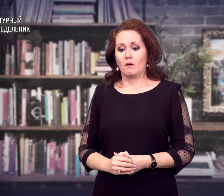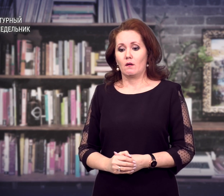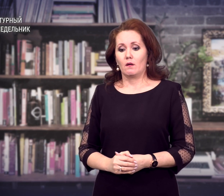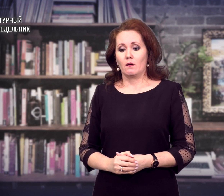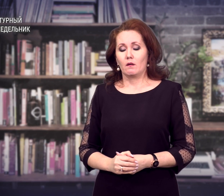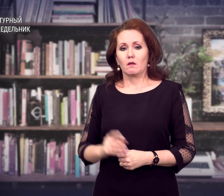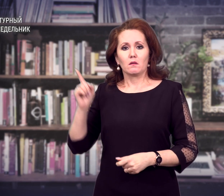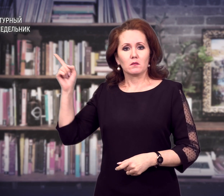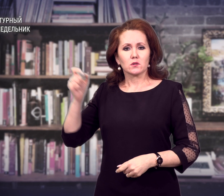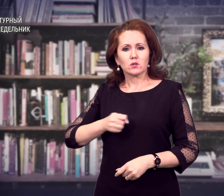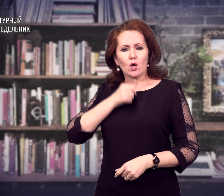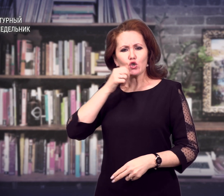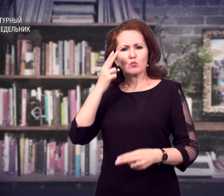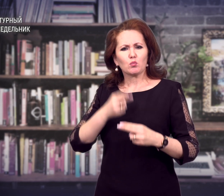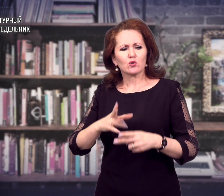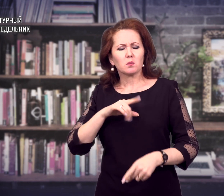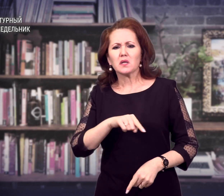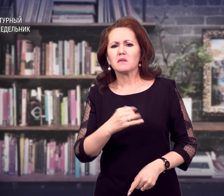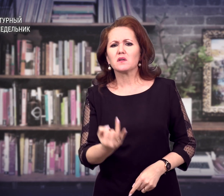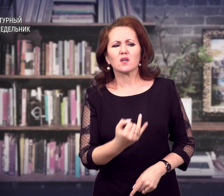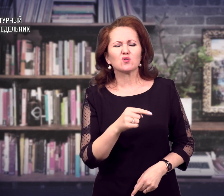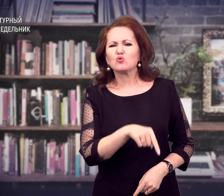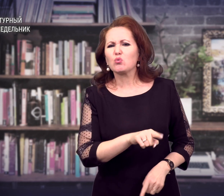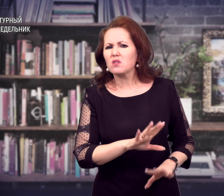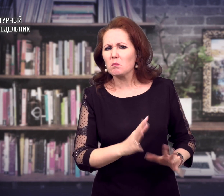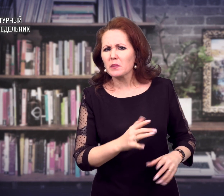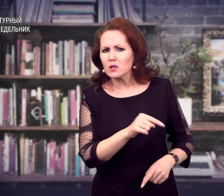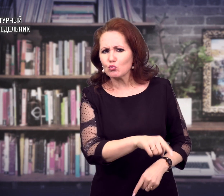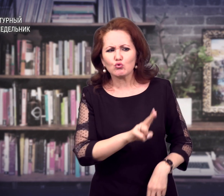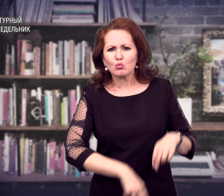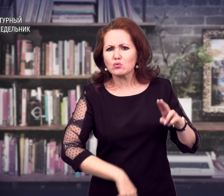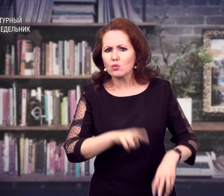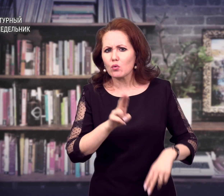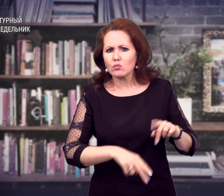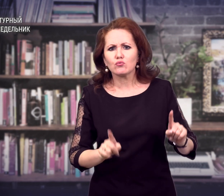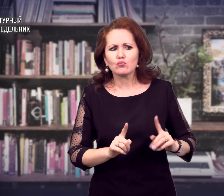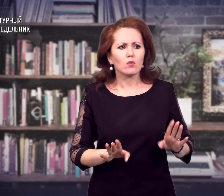Старшему брату стало любопытно: А что это там происходит?